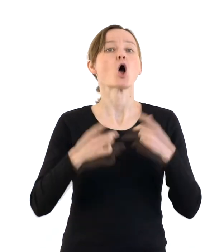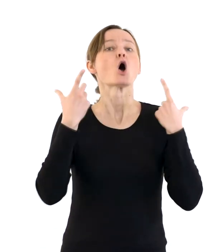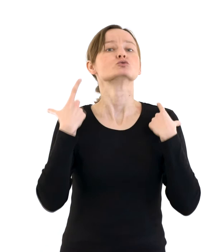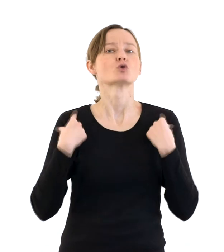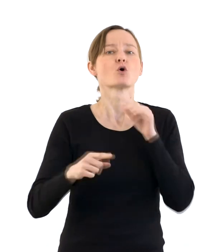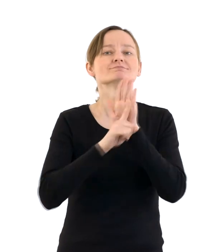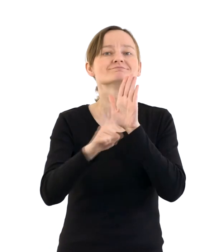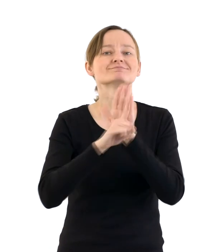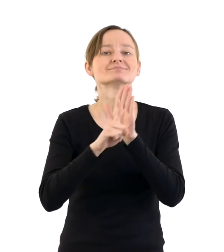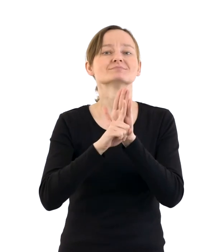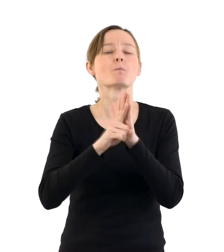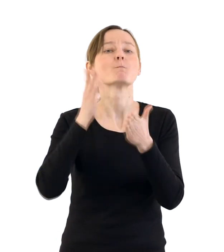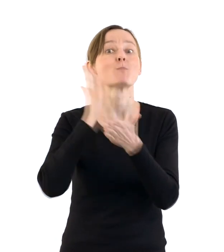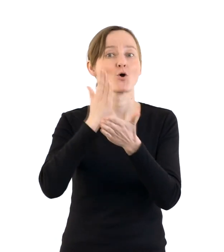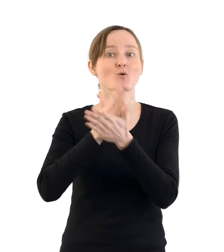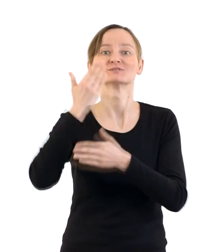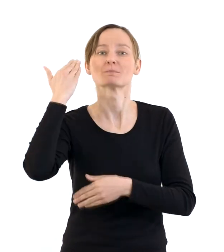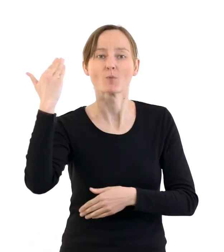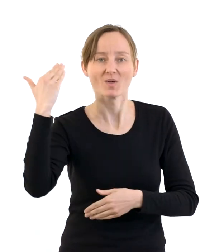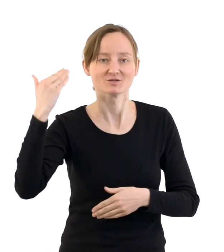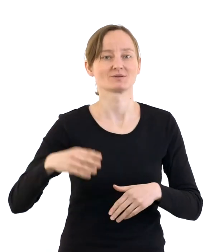Osoby korzystające z pomocy społecznej